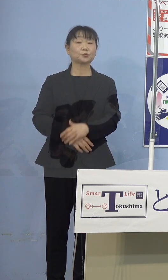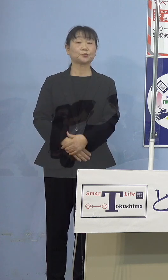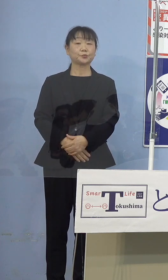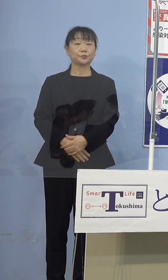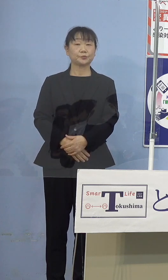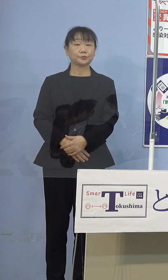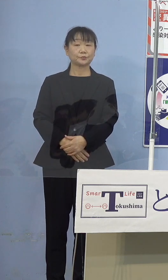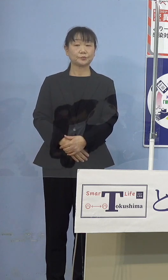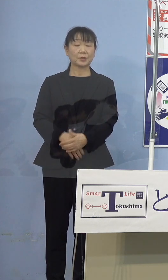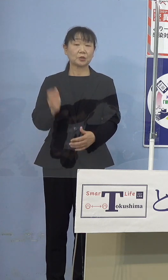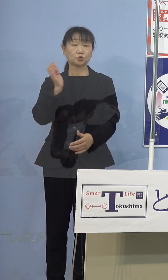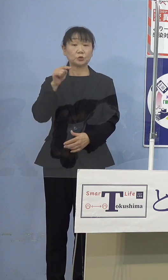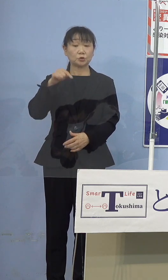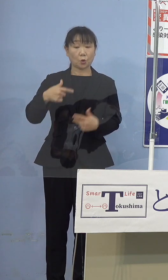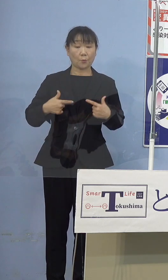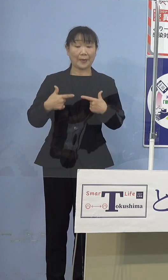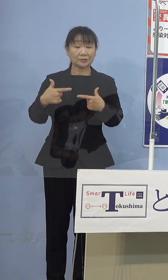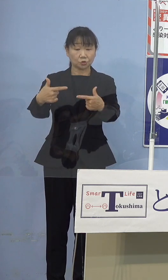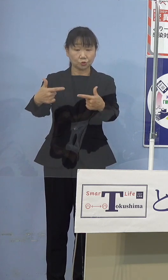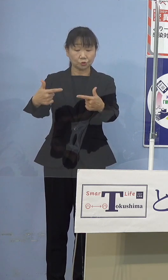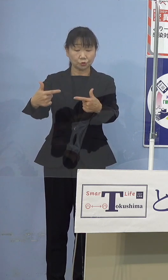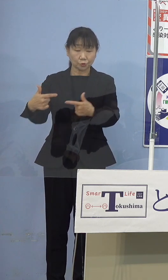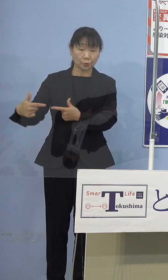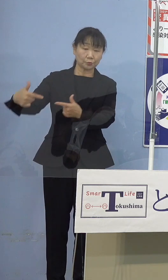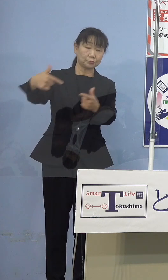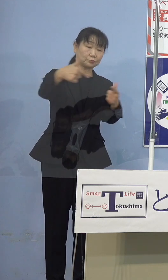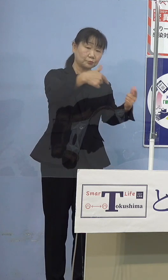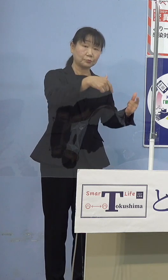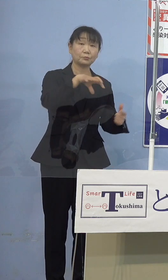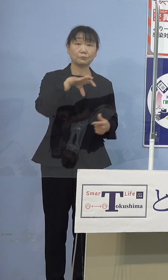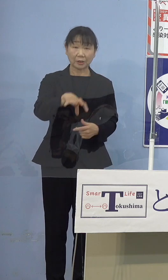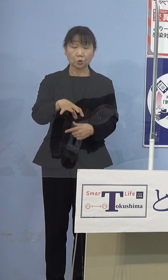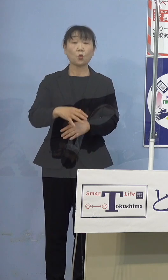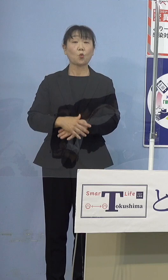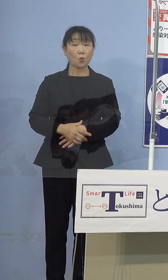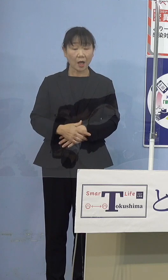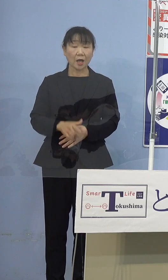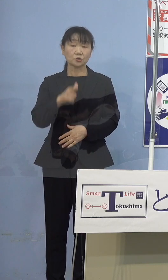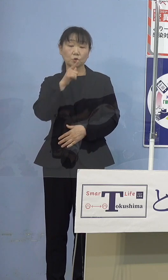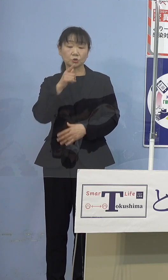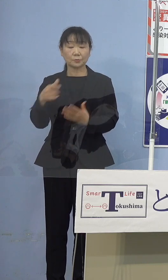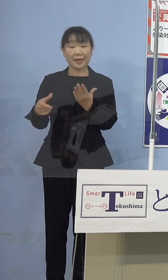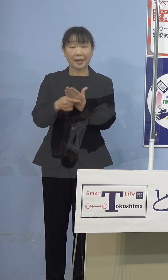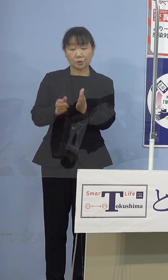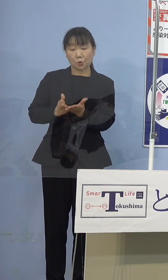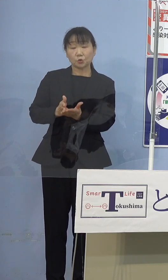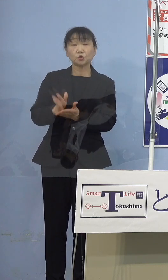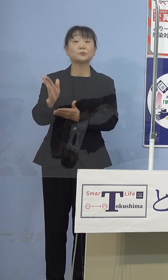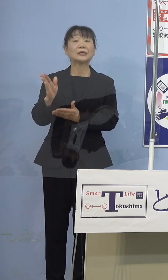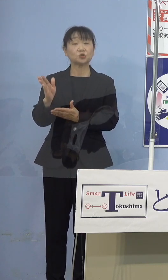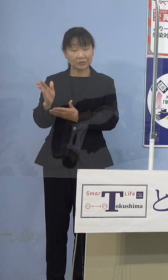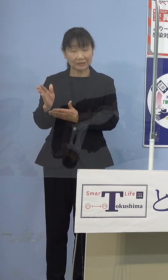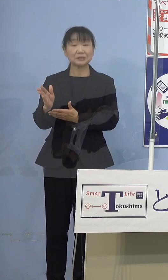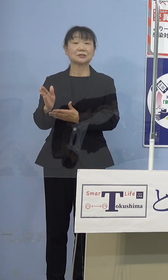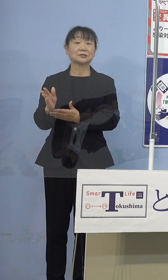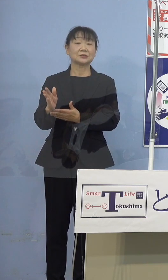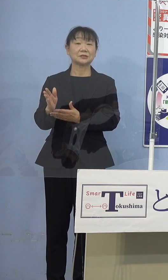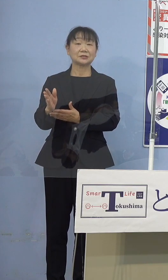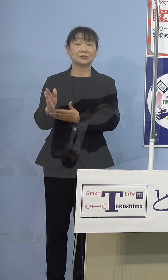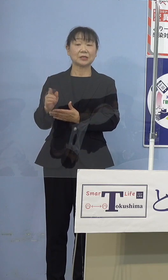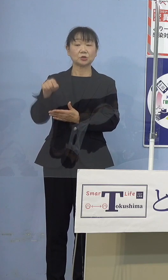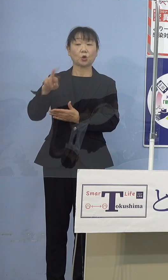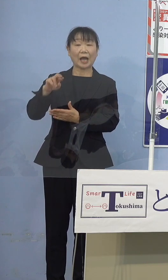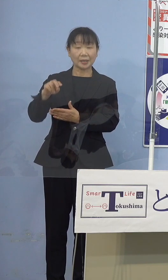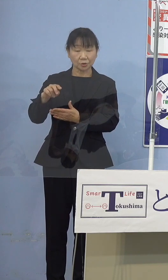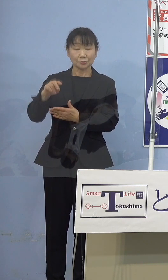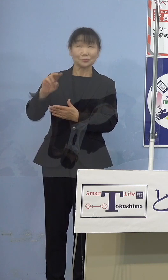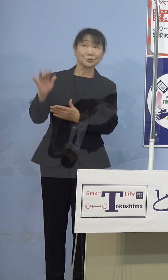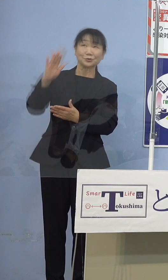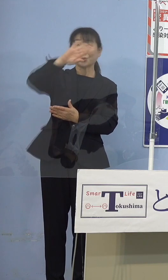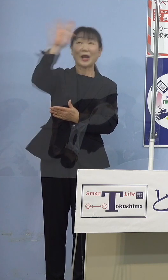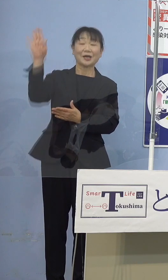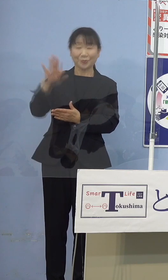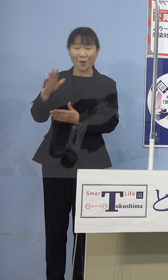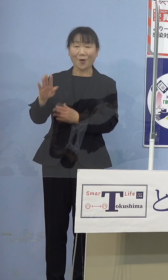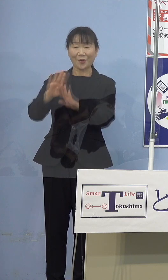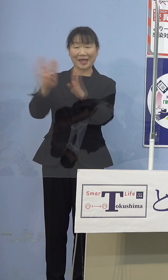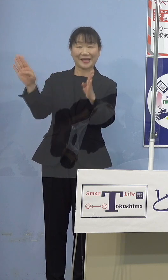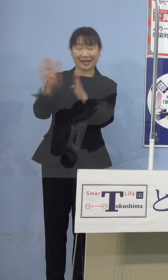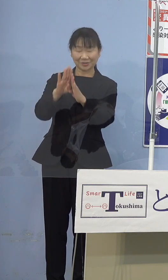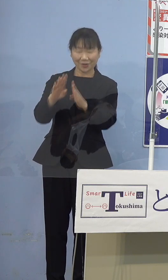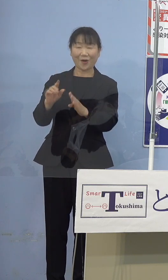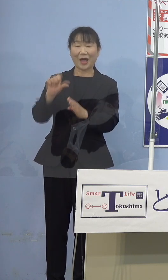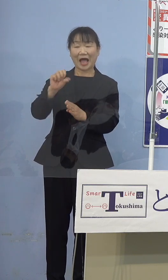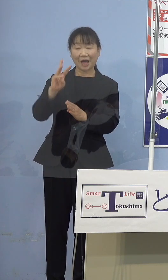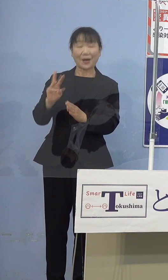水素バスが走る路線は 徳島駅を出発し、空の玄関口である徳島阿波おどり空港や